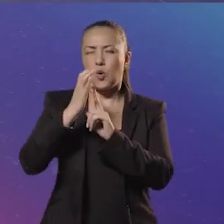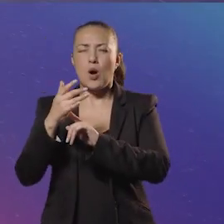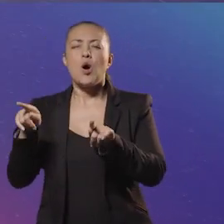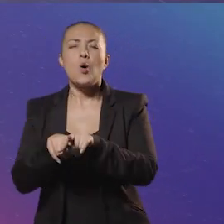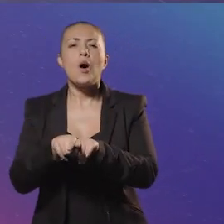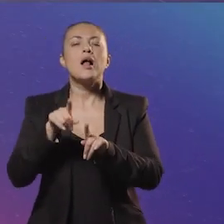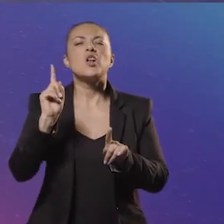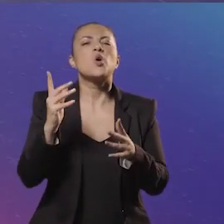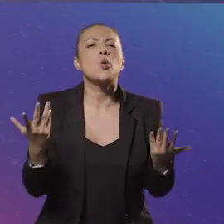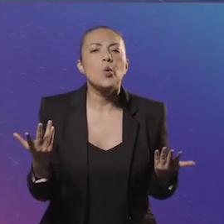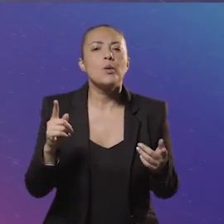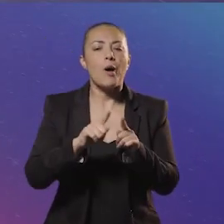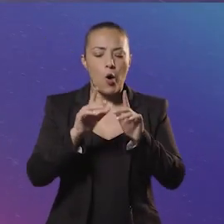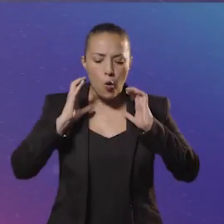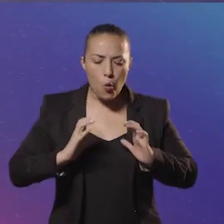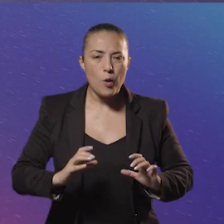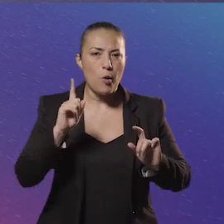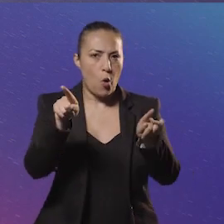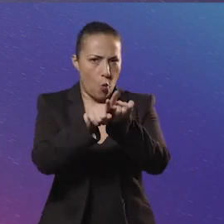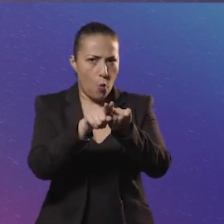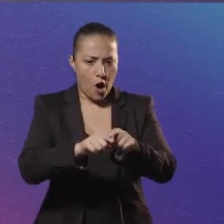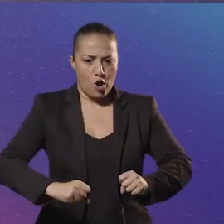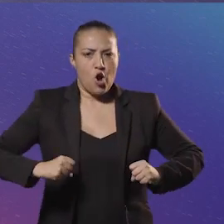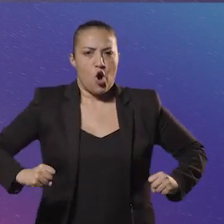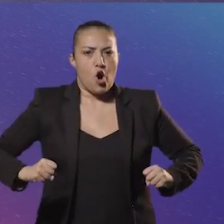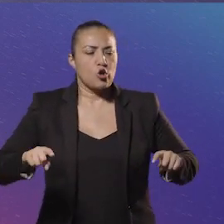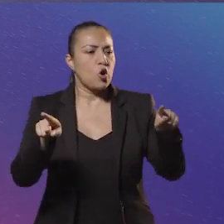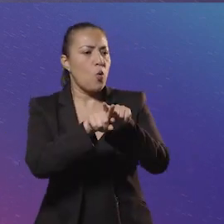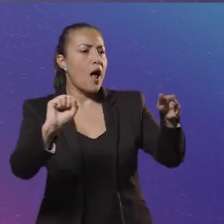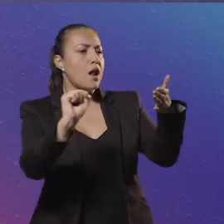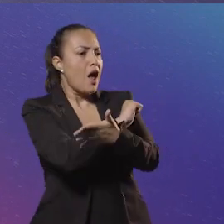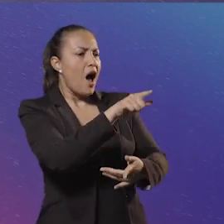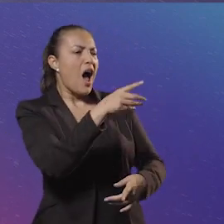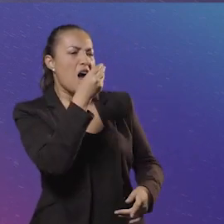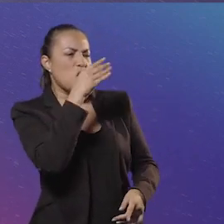Entonces hay un borramiento de los cuerpos gordos como cuerpos del deseo.